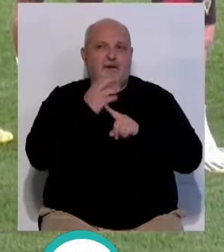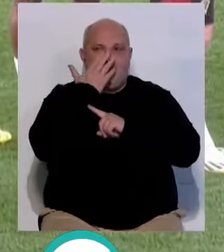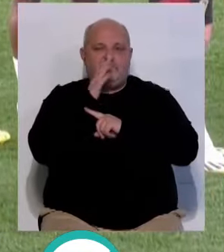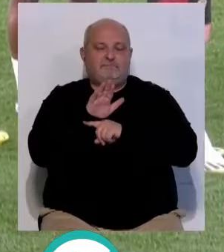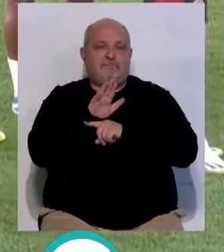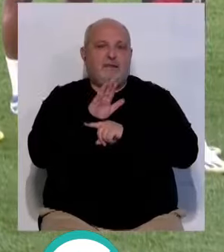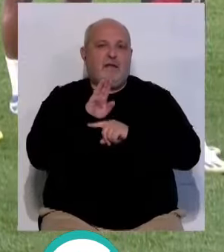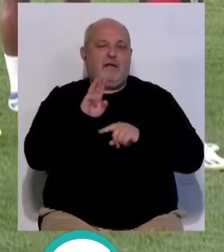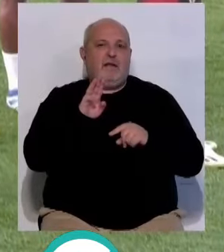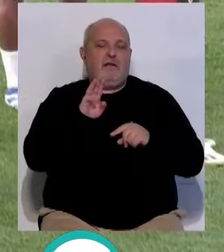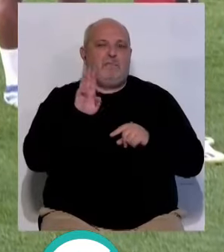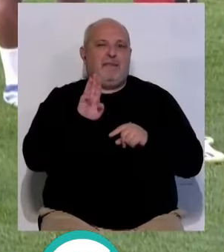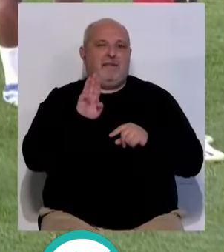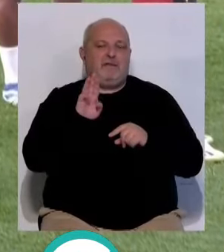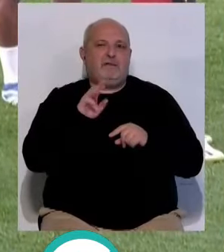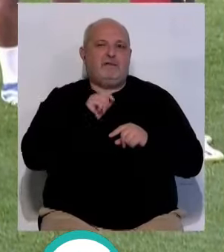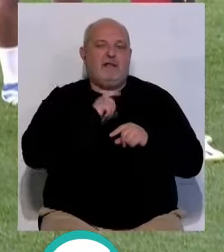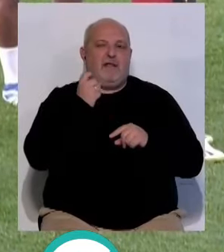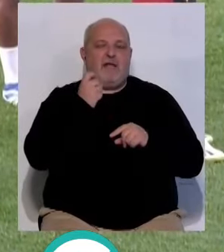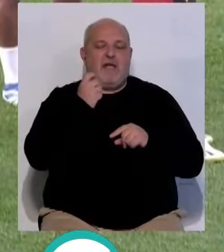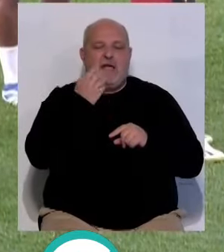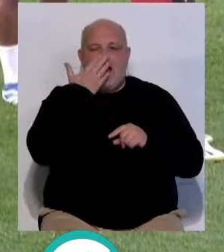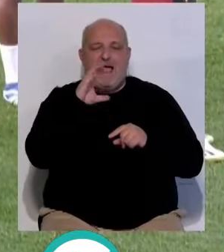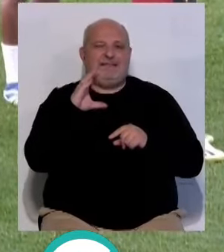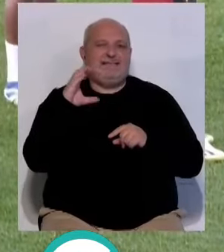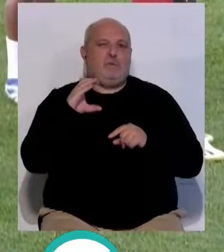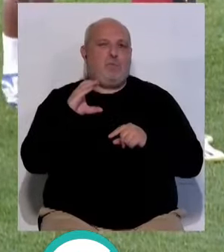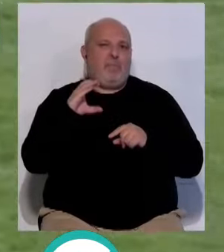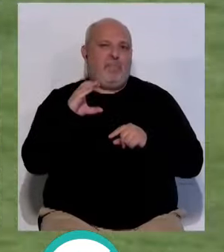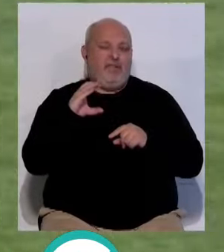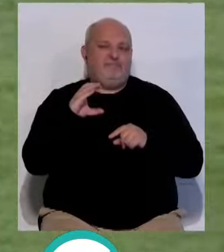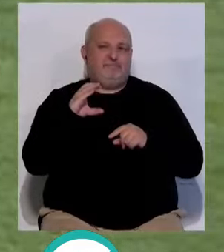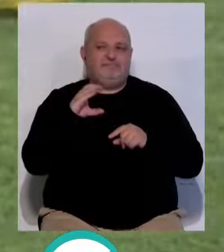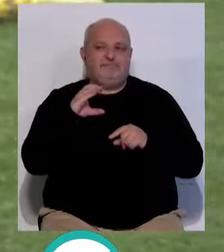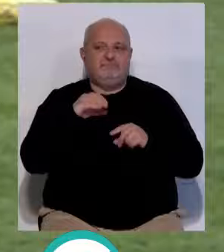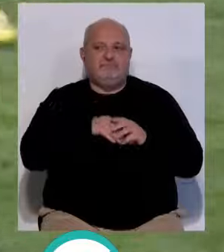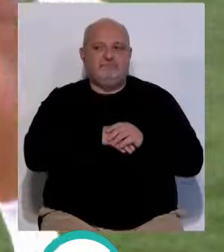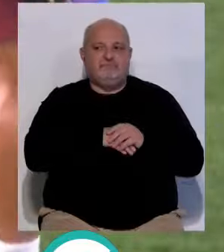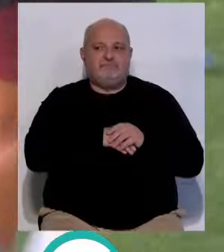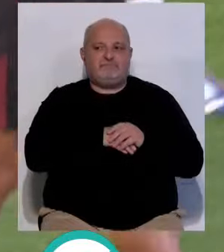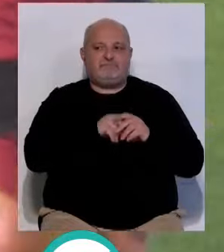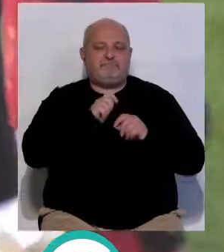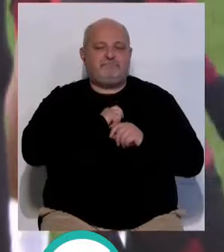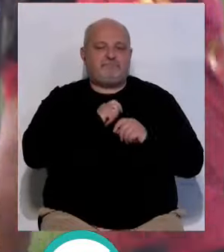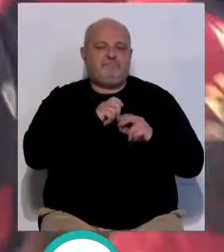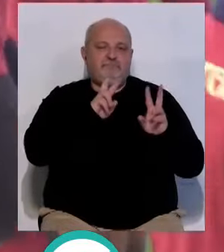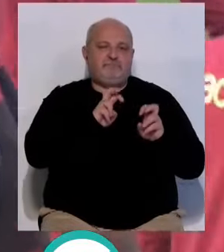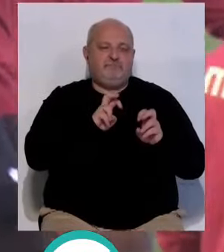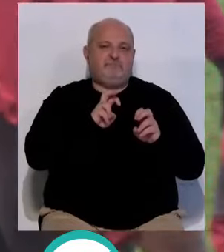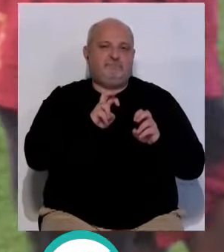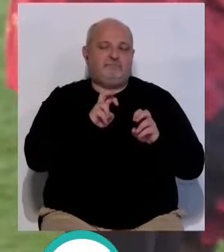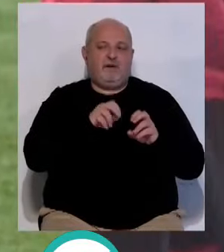p entre amarillo pero yo noto que le falta actitud con c eso es más salvable que lo contrario tú lo